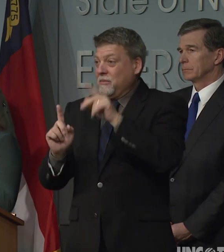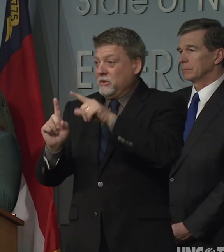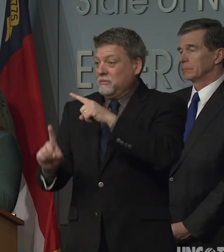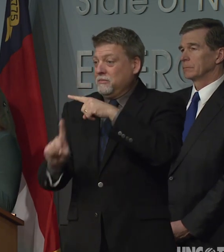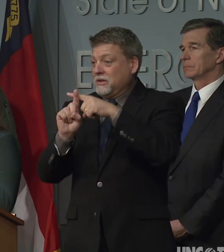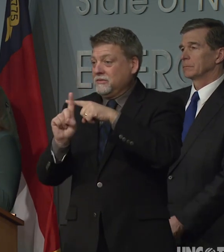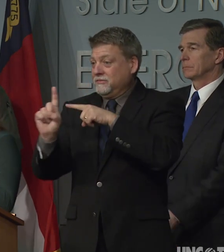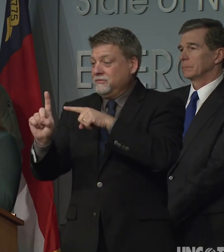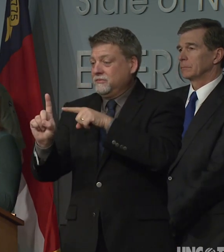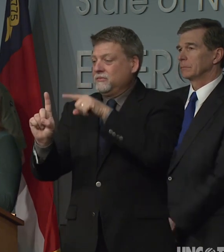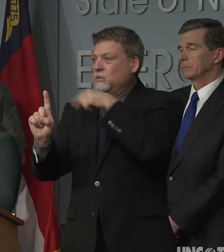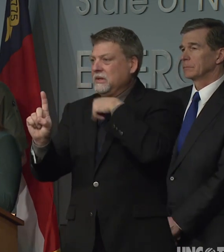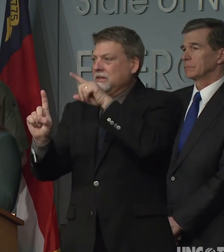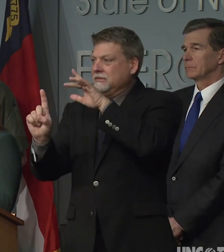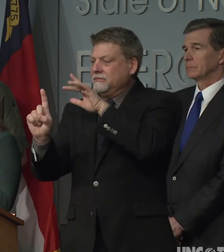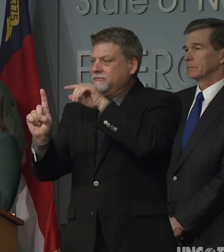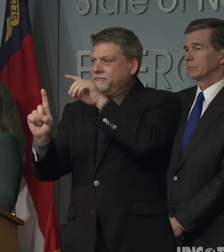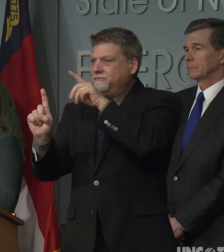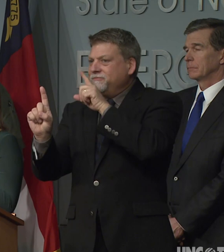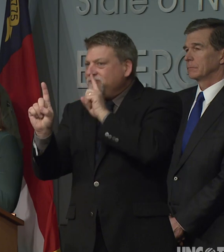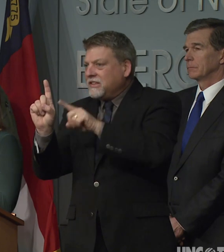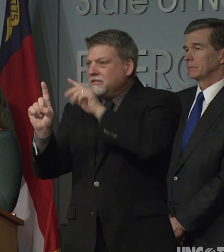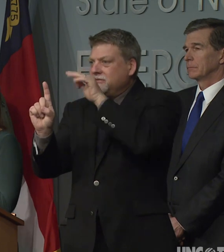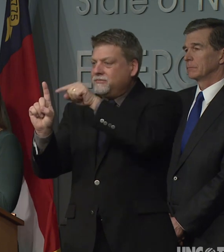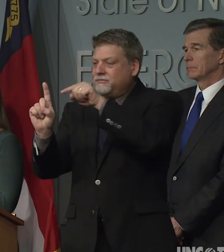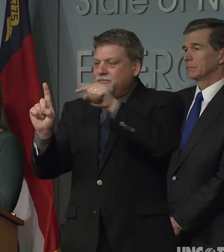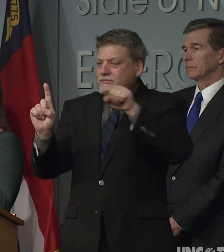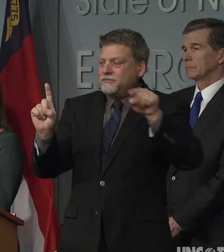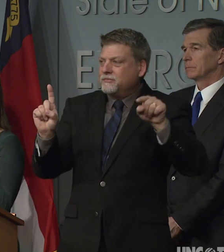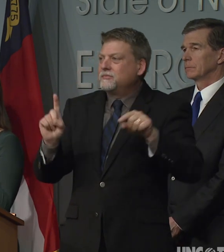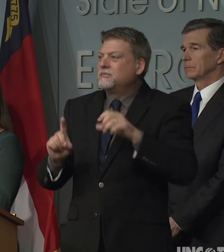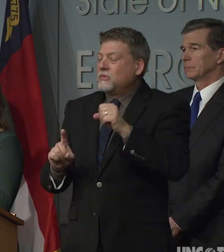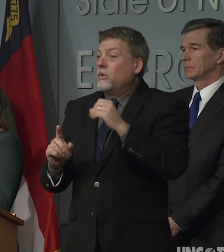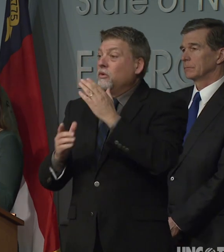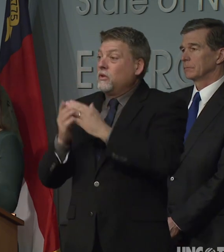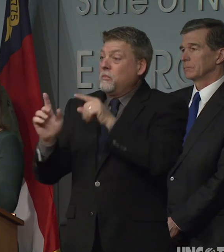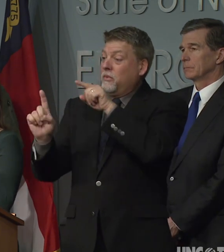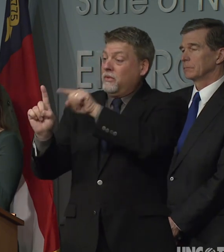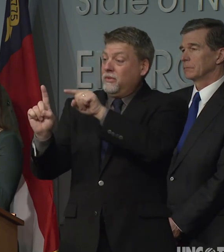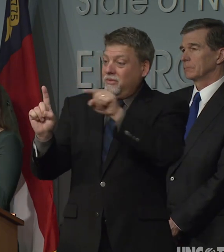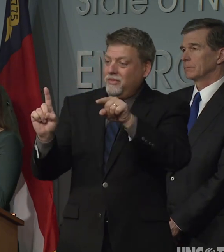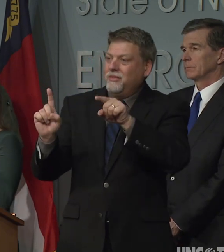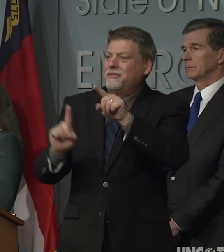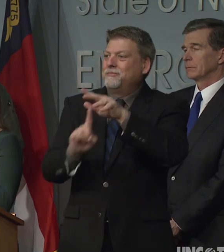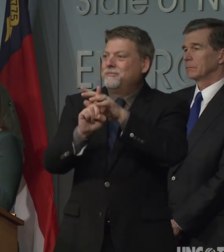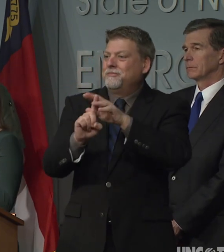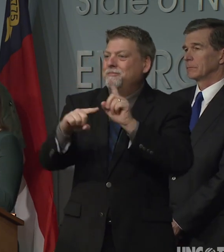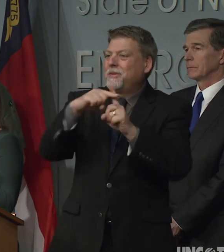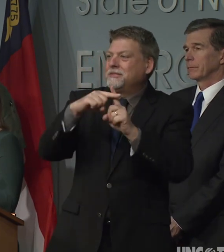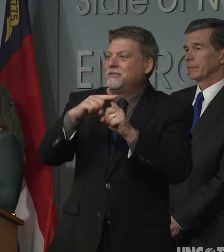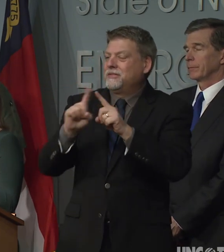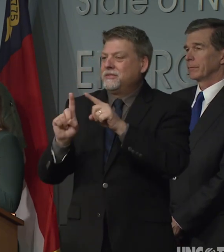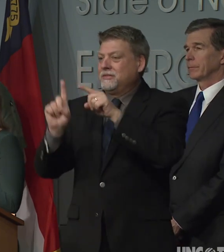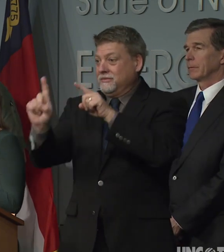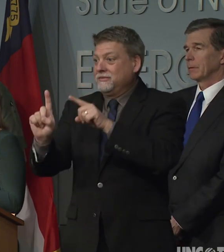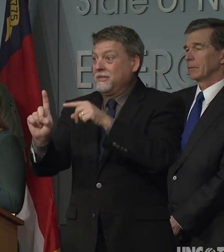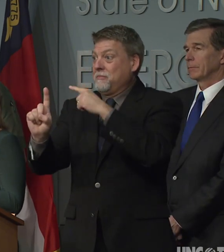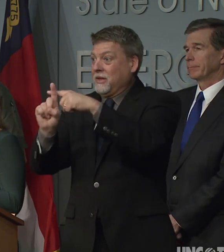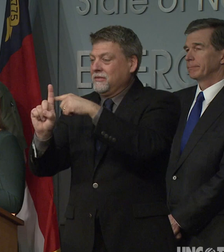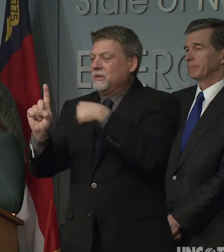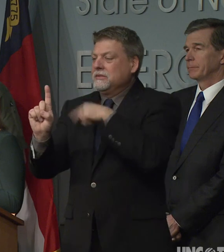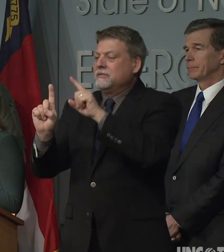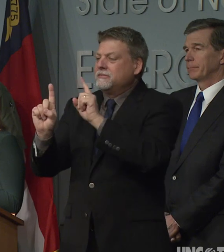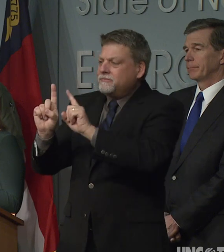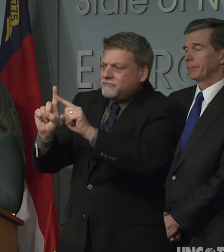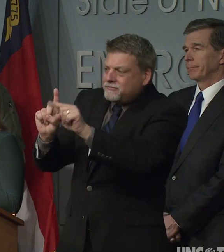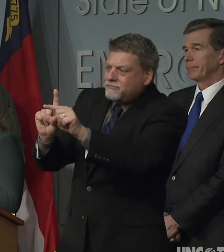contacto, lo hacemos con los departamentos de salud locales, varias resultados positivos han resultado de estos contactos Y